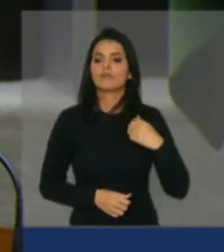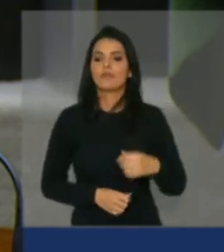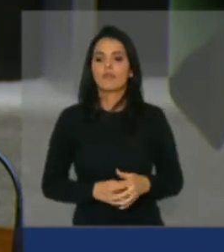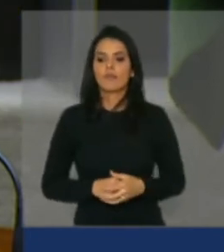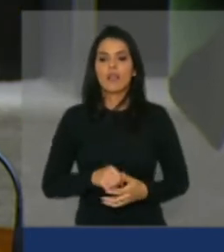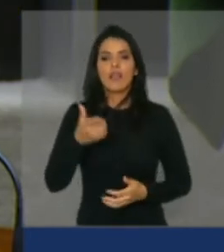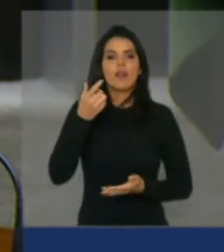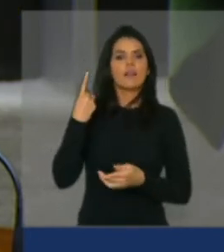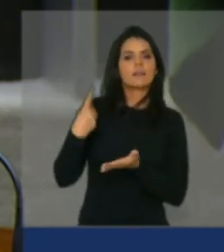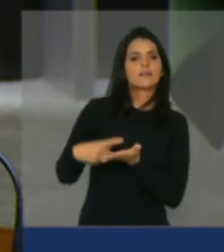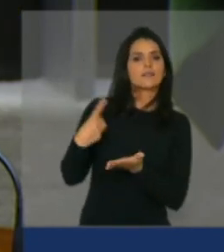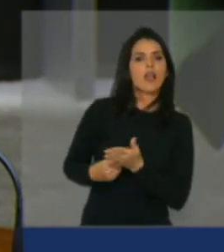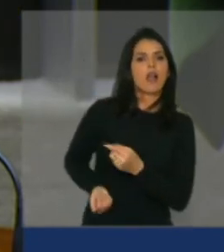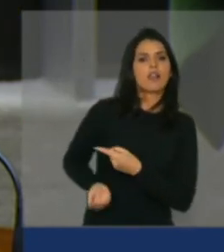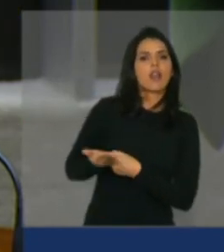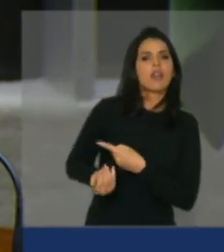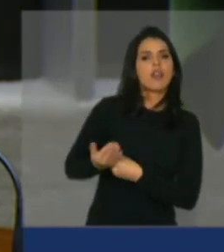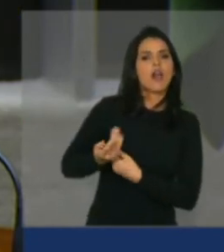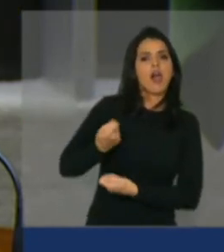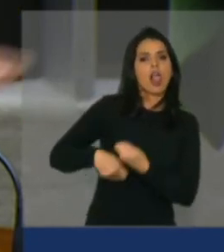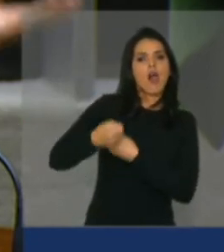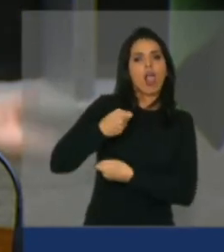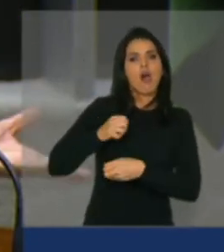CONCLUIR, DEPUTADA. -- [DEPUTADA]: PARA ESTIMULAR UM ESQUEMA DE CORRUPÇÃO, QUE ESTAMOS VENDO